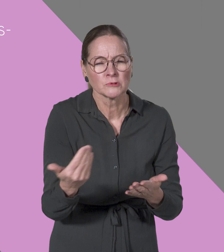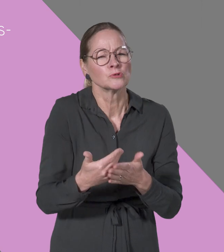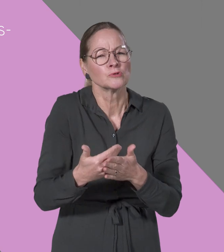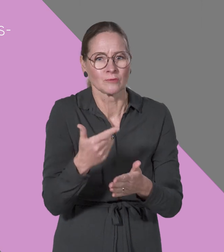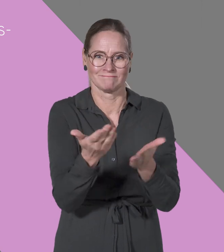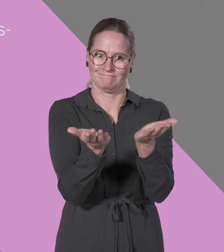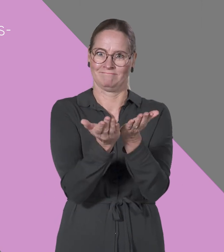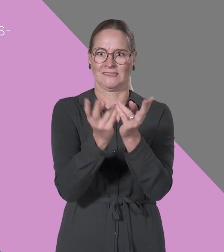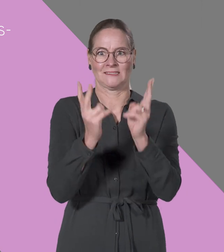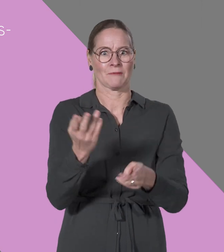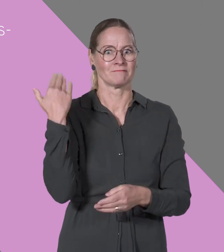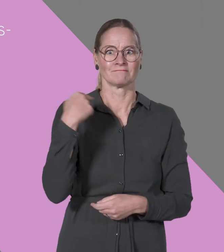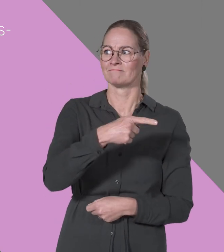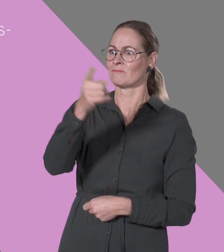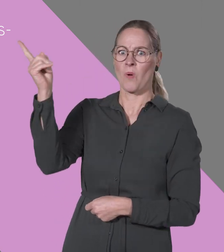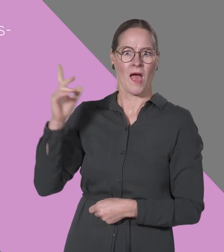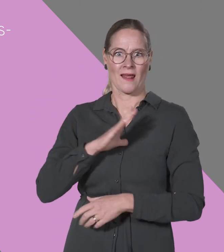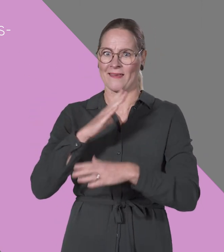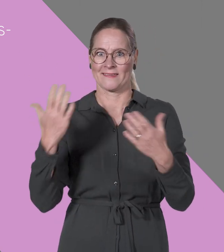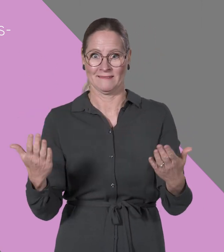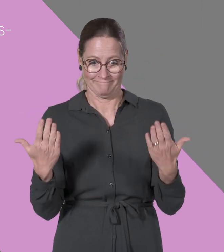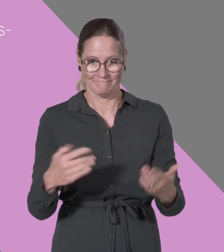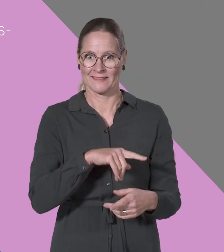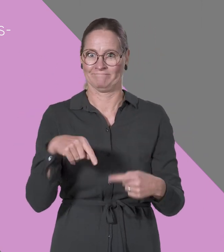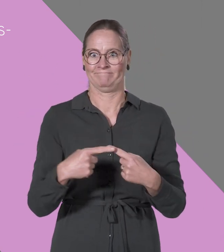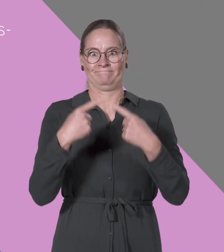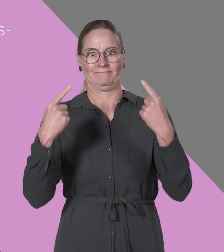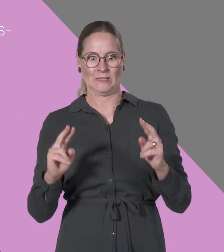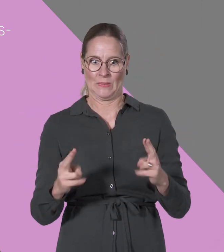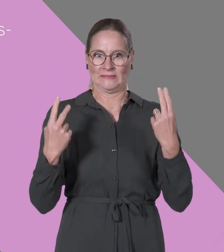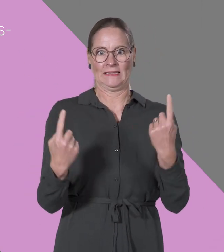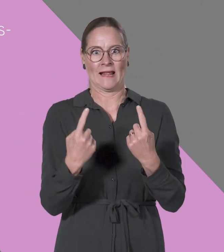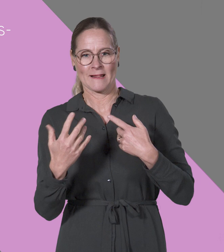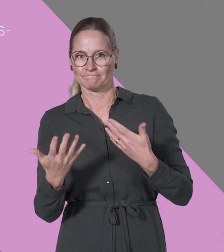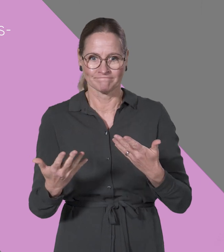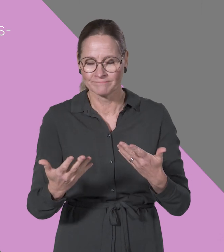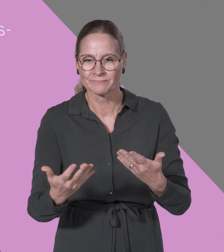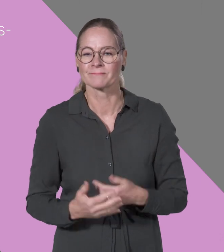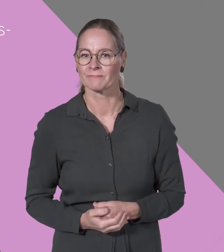Vastaava ei ole koskaan tehty missään muualla, - joten tilanne on uusi meille kaikille.